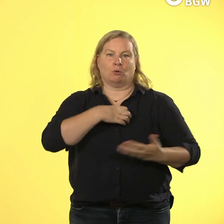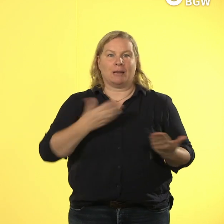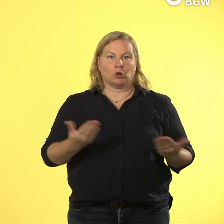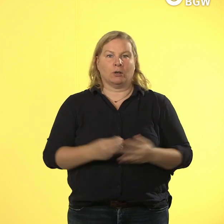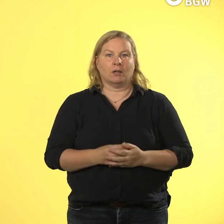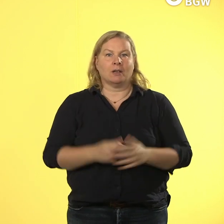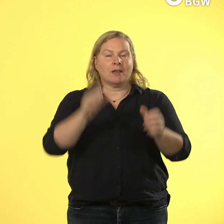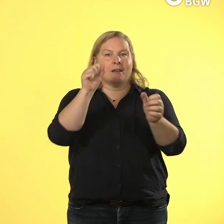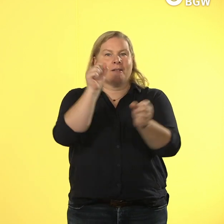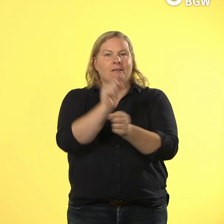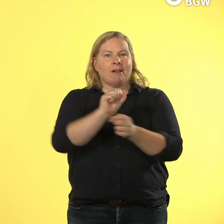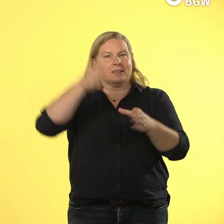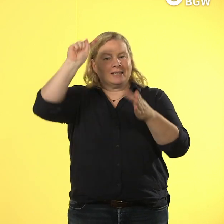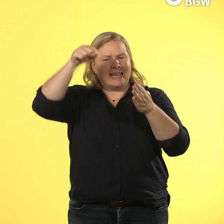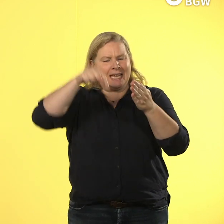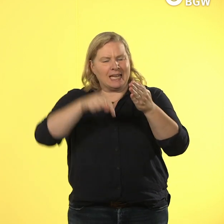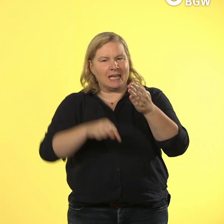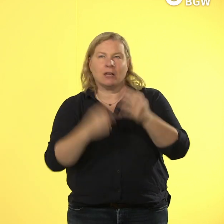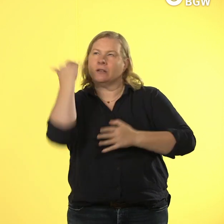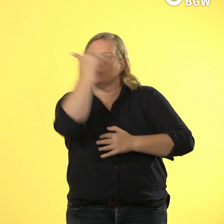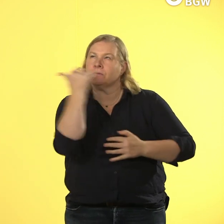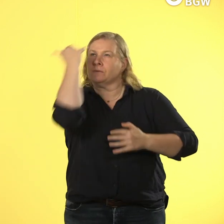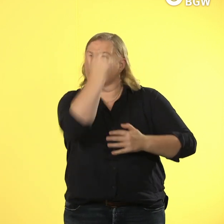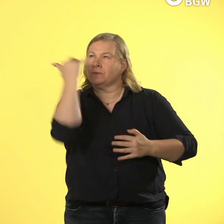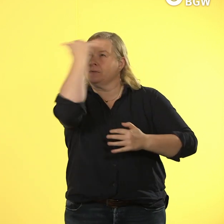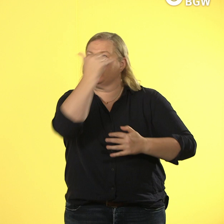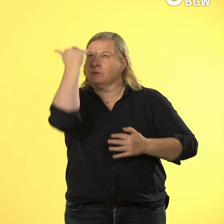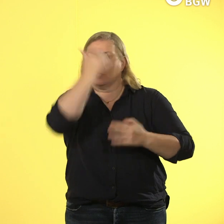Es macht gar keinen Unterschied, ob ich mir eine Situation vorstelle, oder ob ich da drin bin.